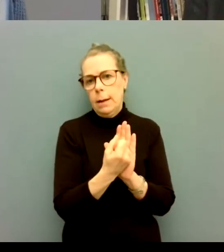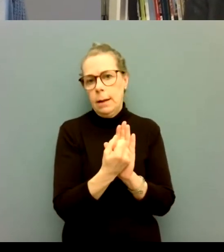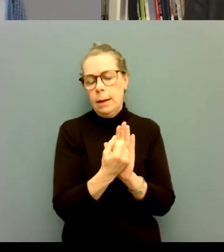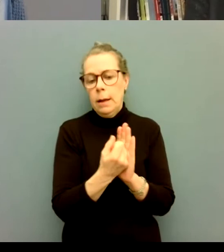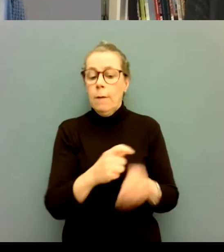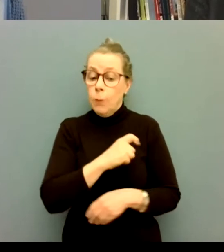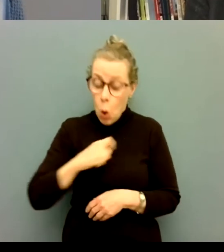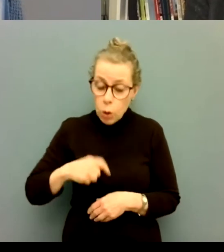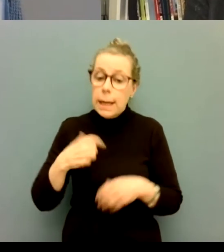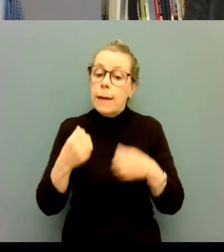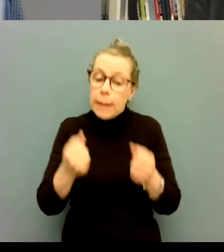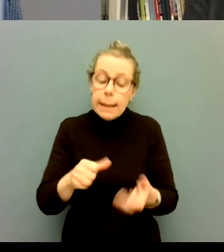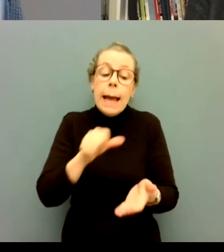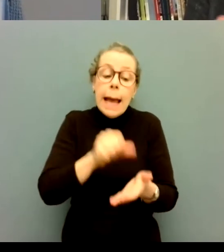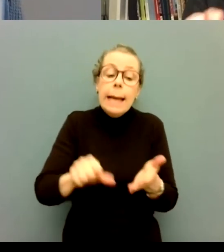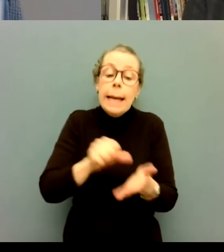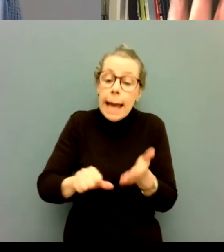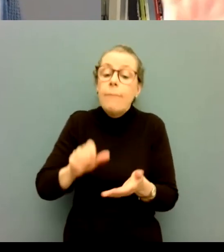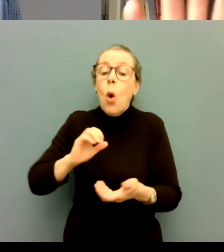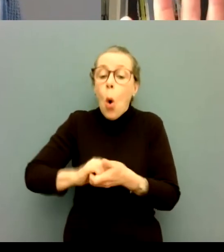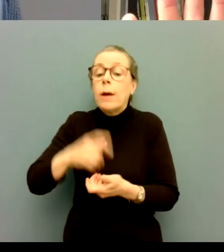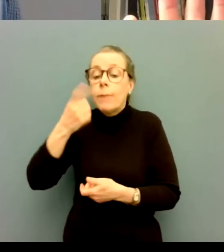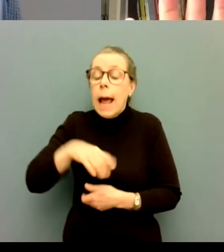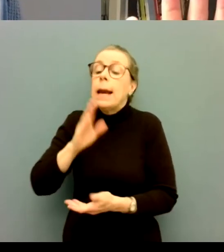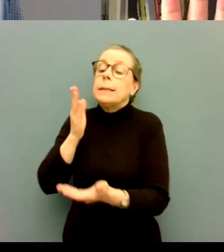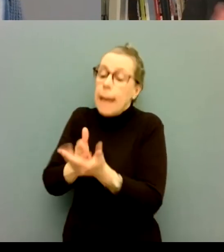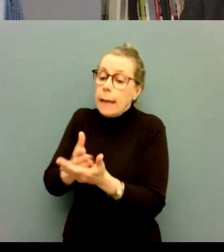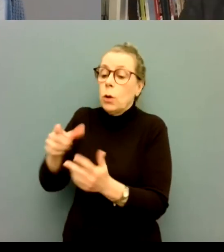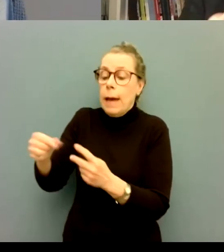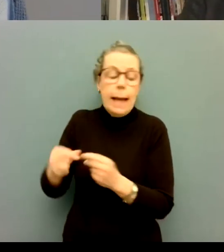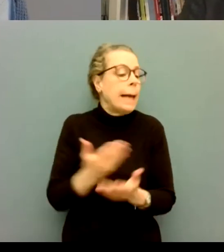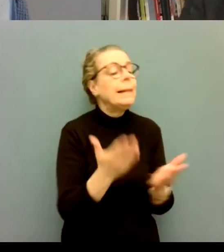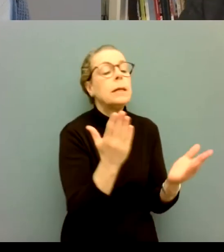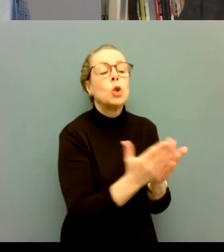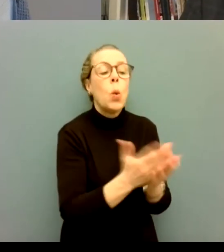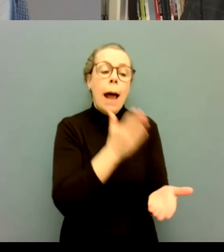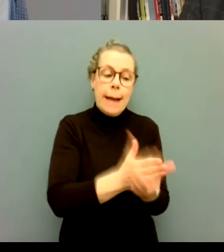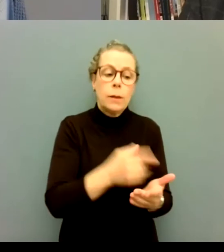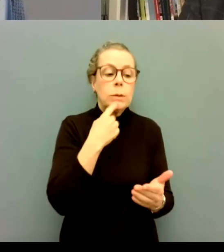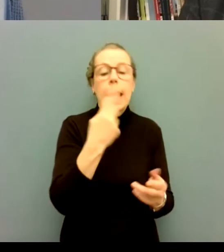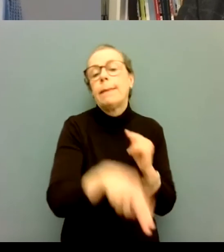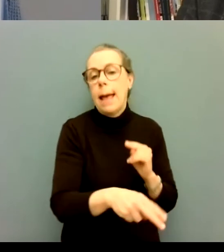Elevens och förälderns rätt att välja, inte skolan som får säga nänä .